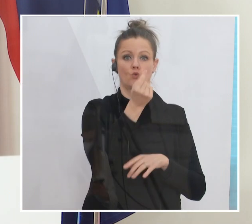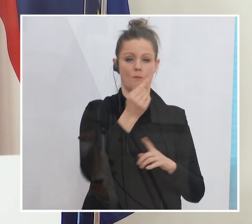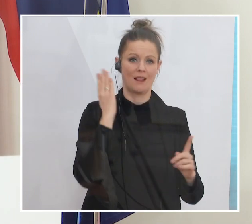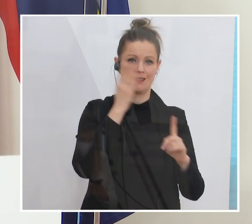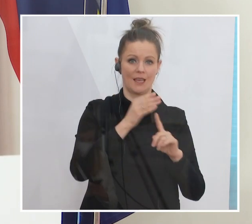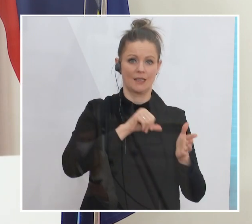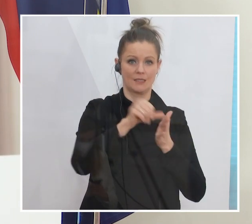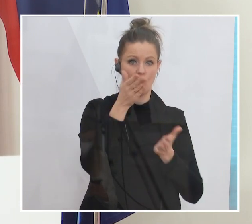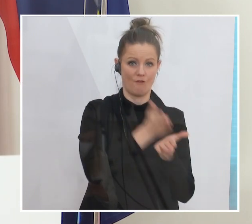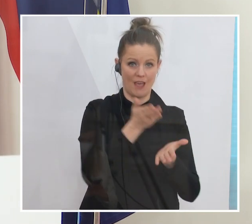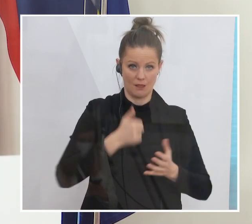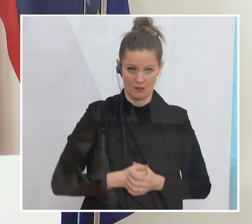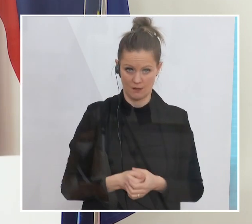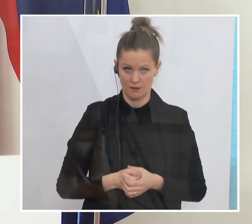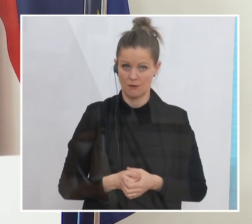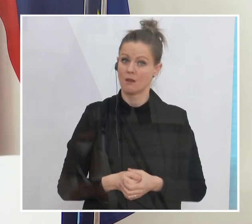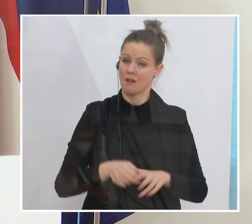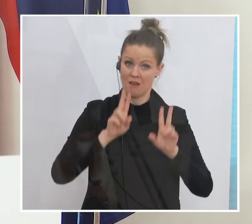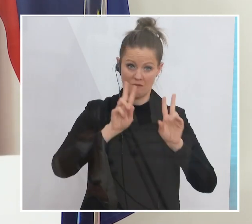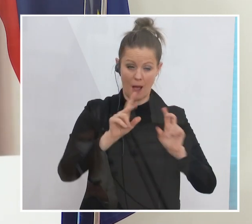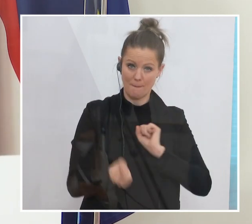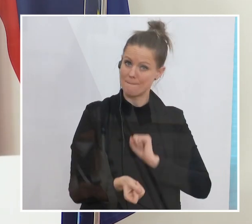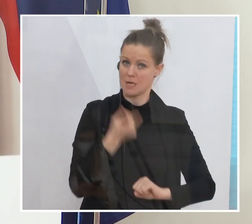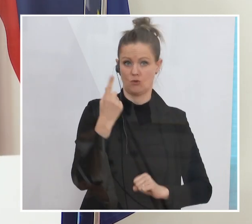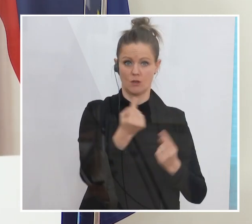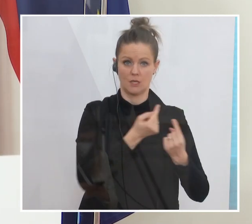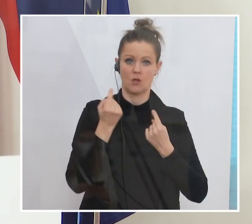geflossen. Das kann sich wirklich sehen lassen. Wir haben da aus dem letzten Jahr auch nach den